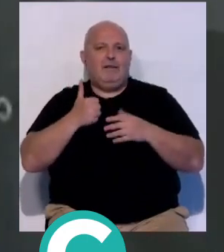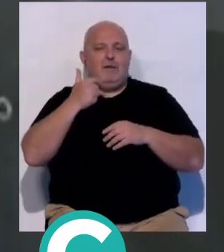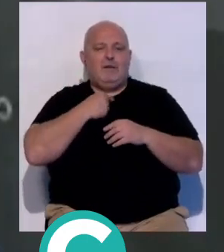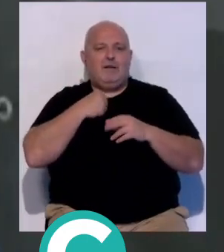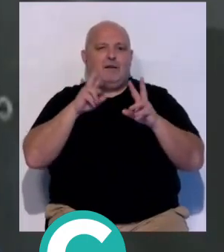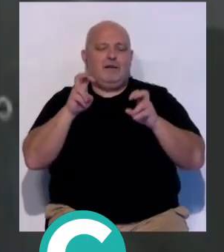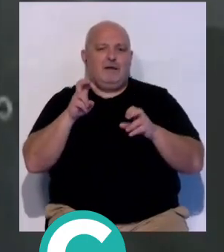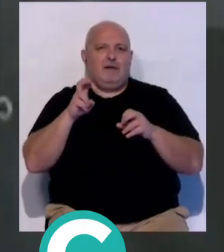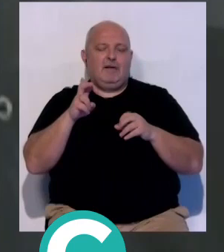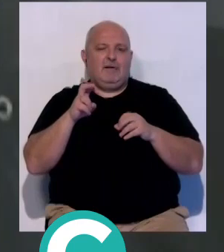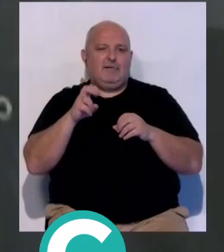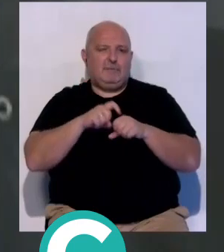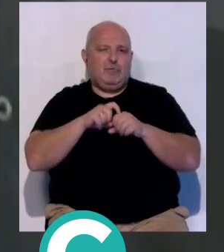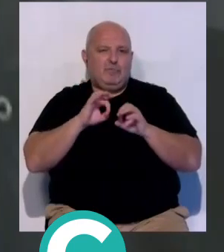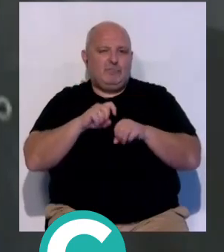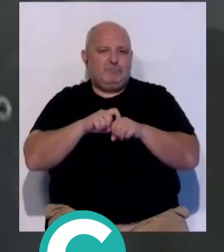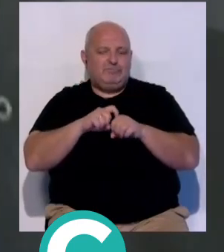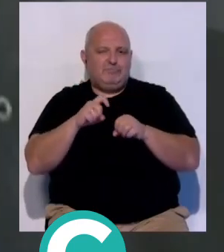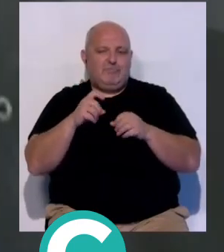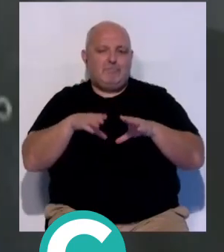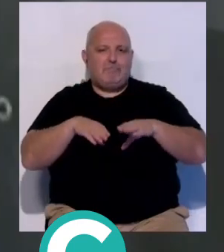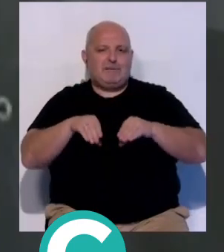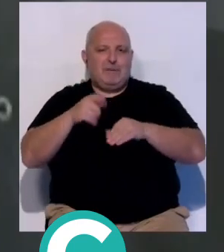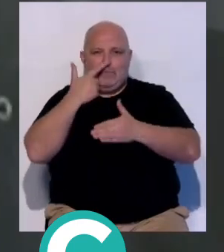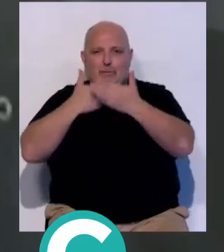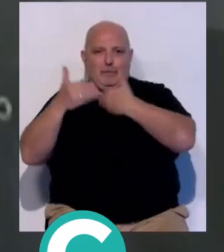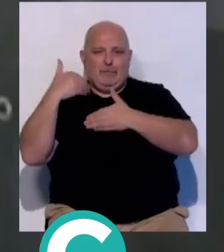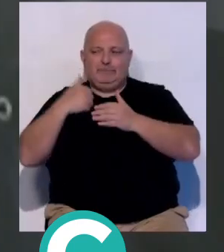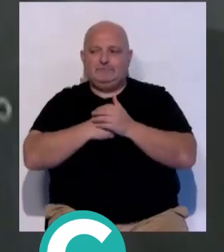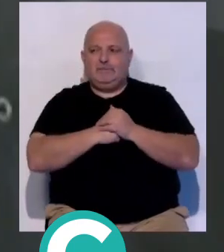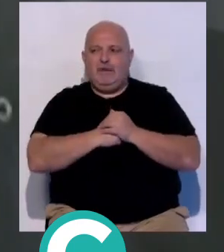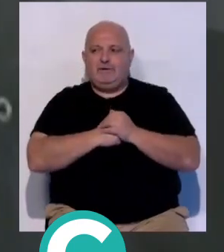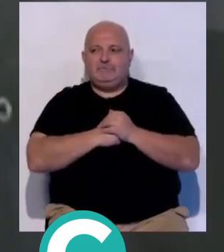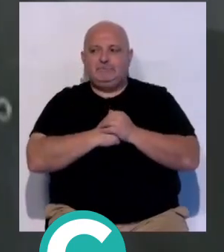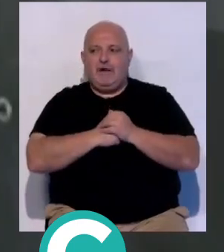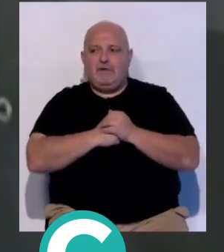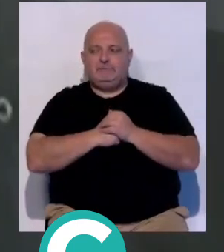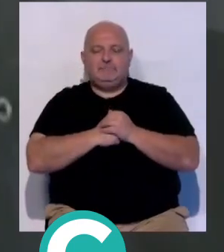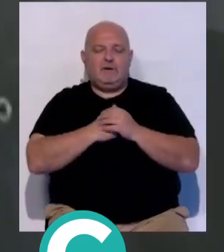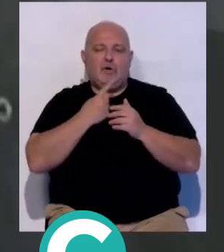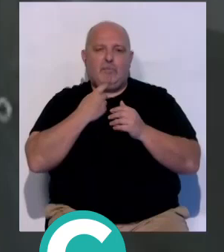de brujería y los masajistas antiguos pero la verdad que que era muy complicado allí montaron